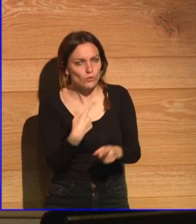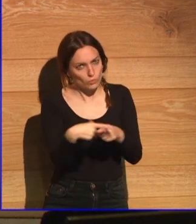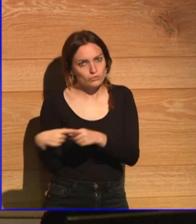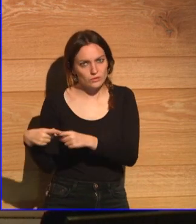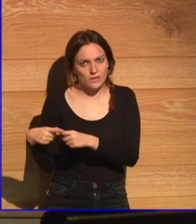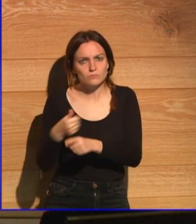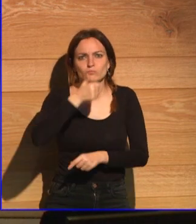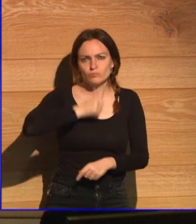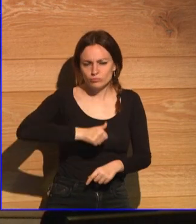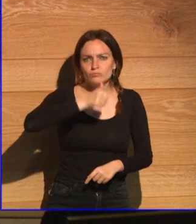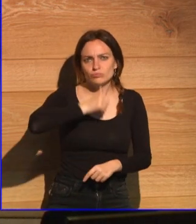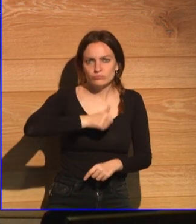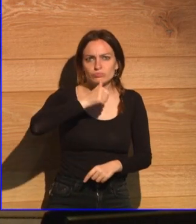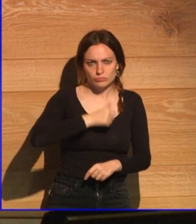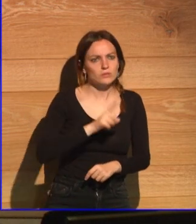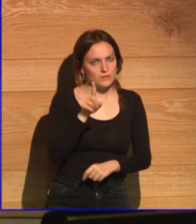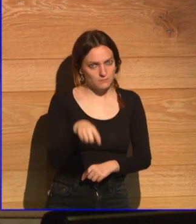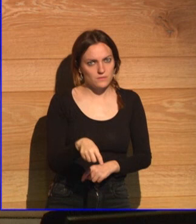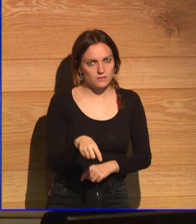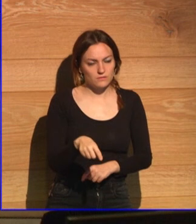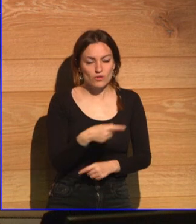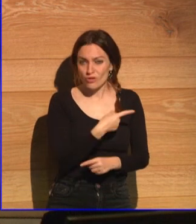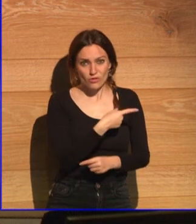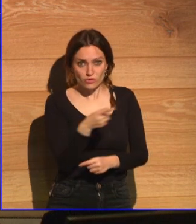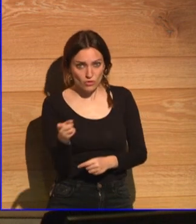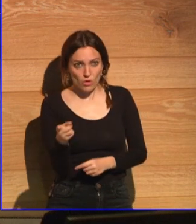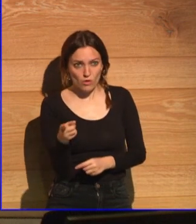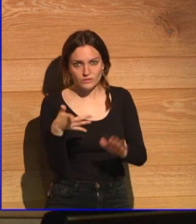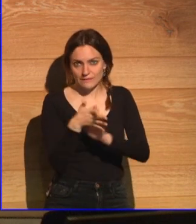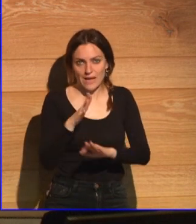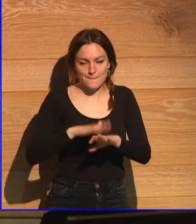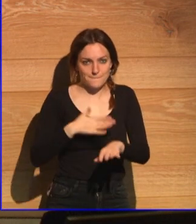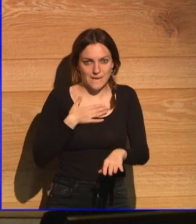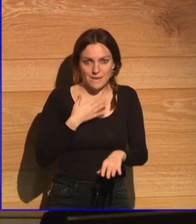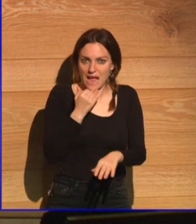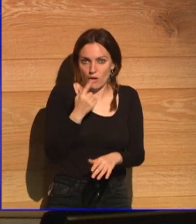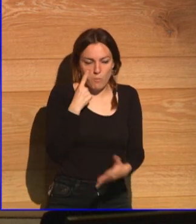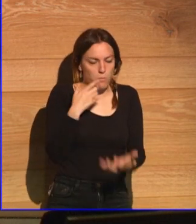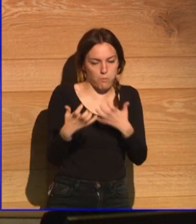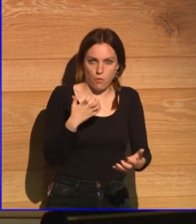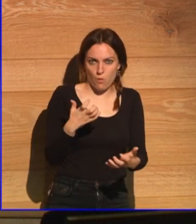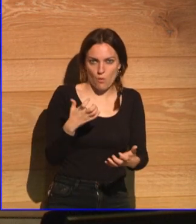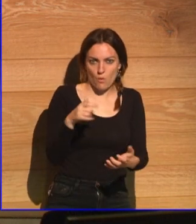Y todos esos rasgos me parecieron tan llamativos y de alguna manera tan necesarios para construir